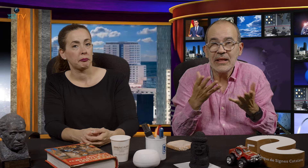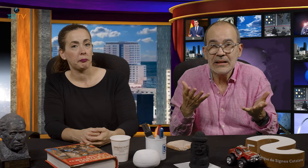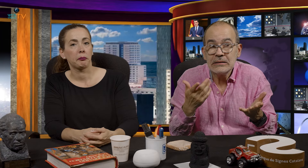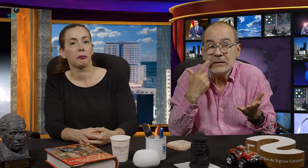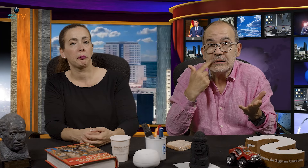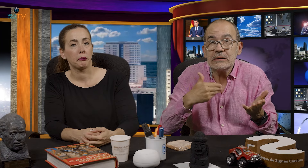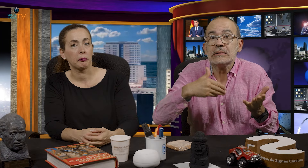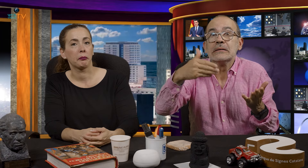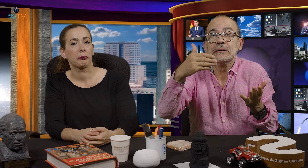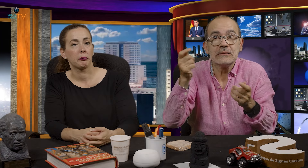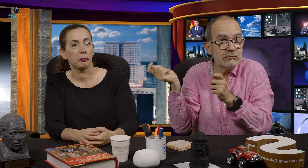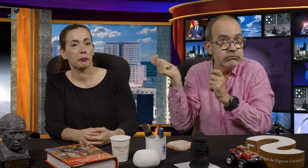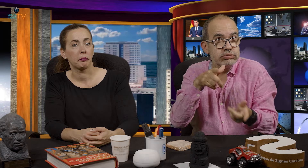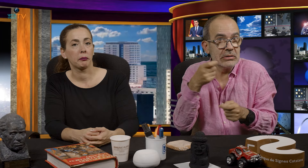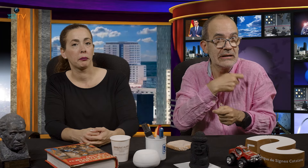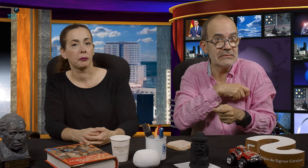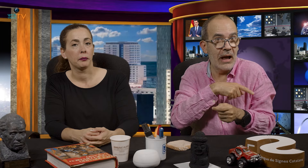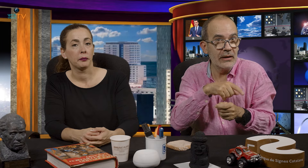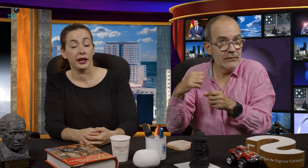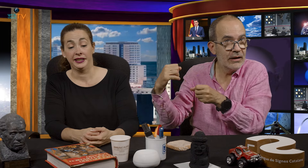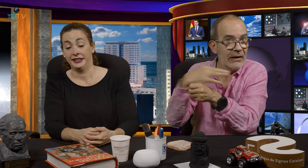No sé si en un futuro se importará y tendrá influencia en España.